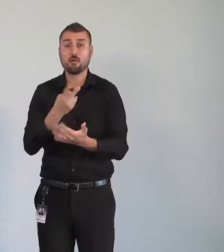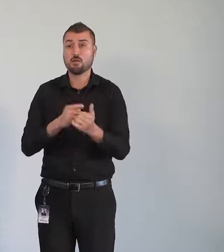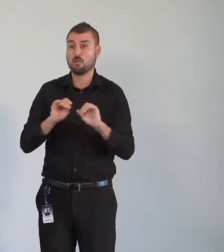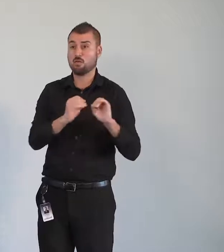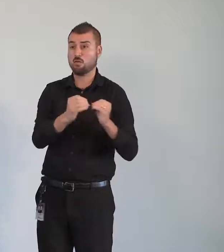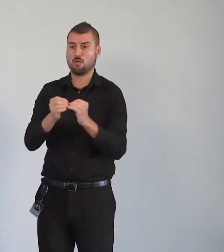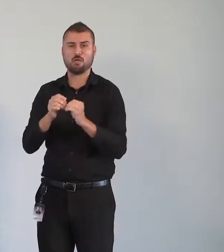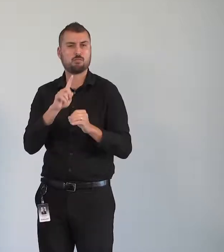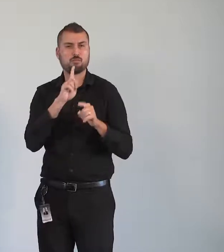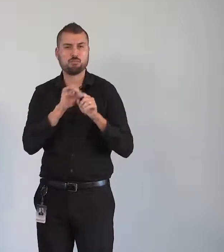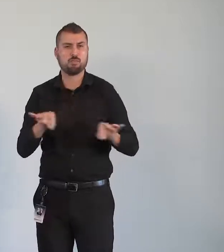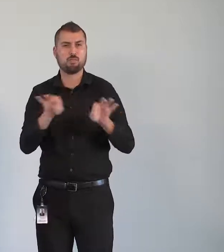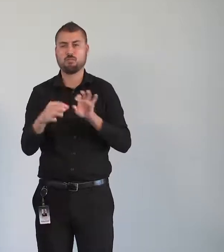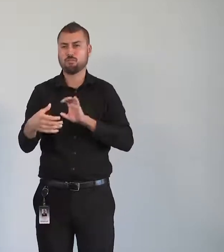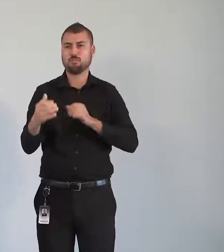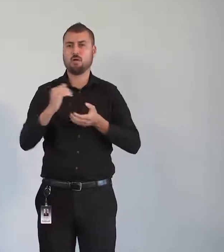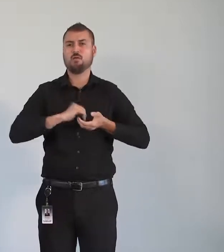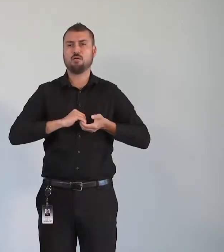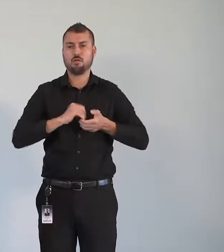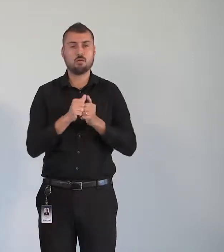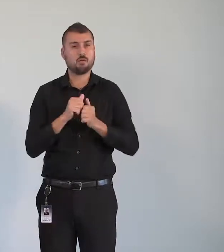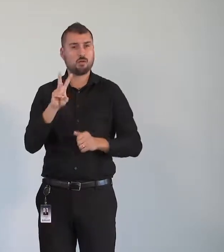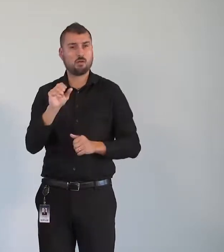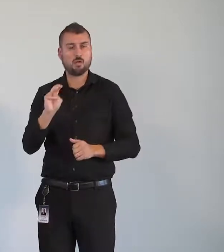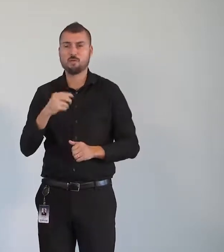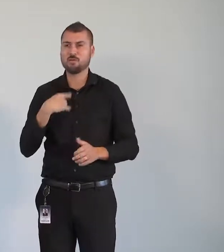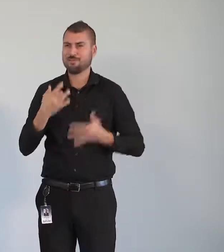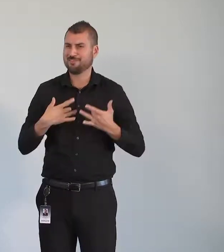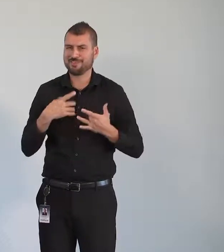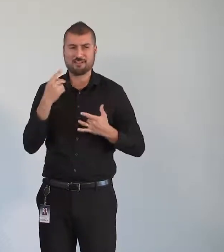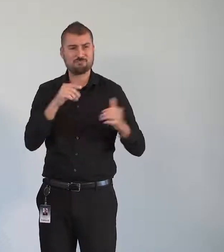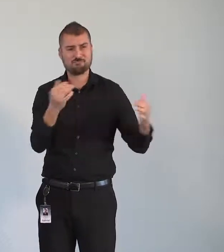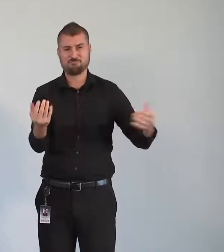Wham, por lo que estamos encantados de